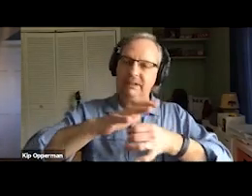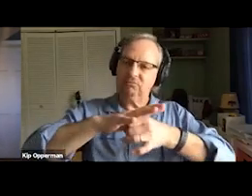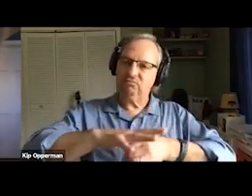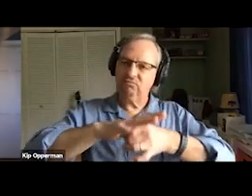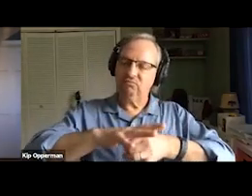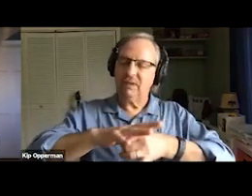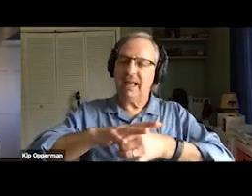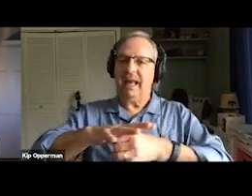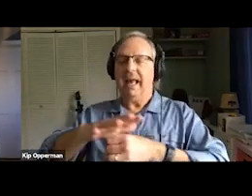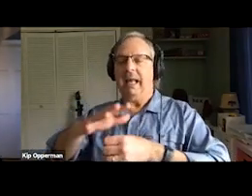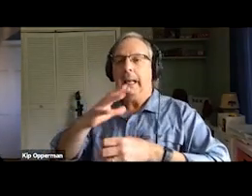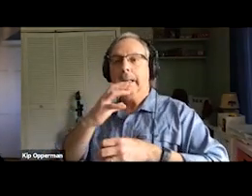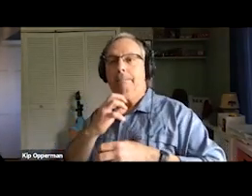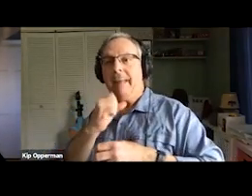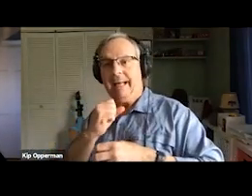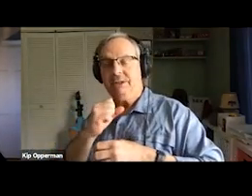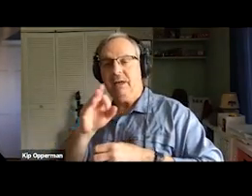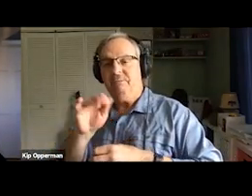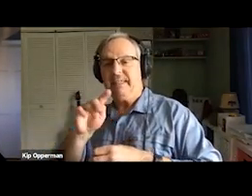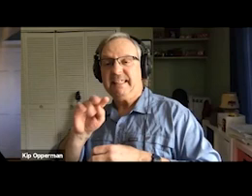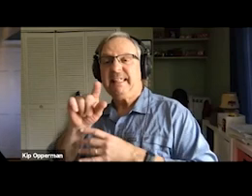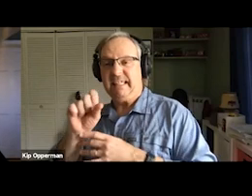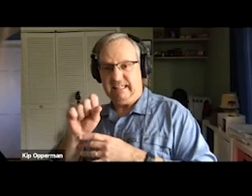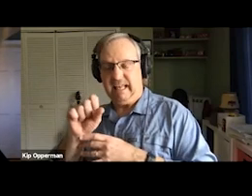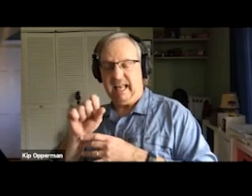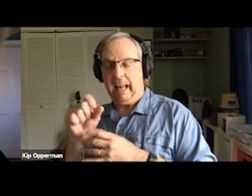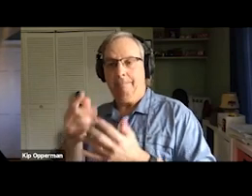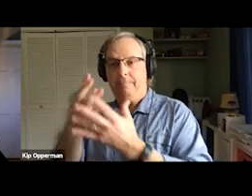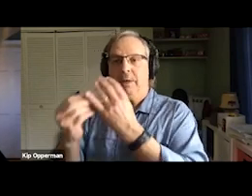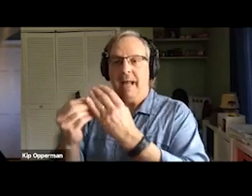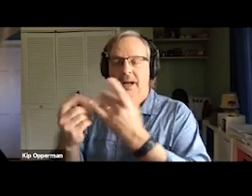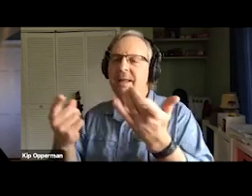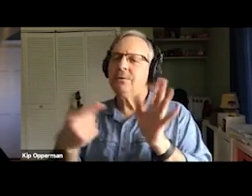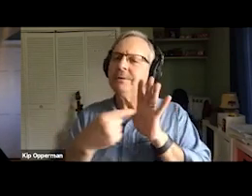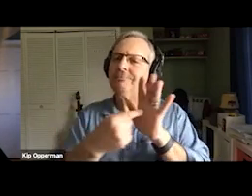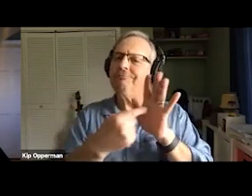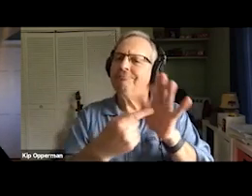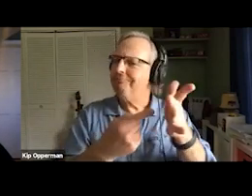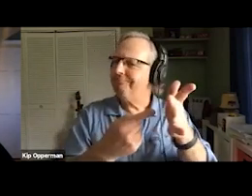estrés traumático secundario y agotamiento. Como pueden ver aquí, estos son solo estudios de muestra, y existen muchos que realmente